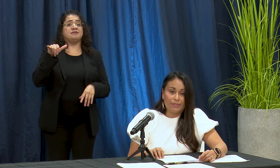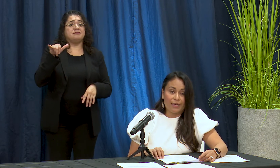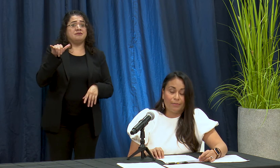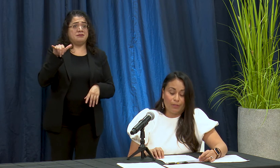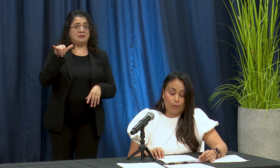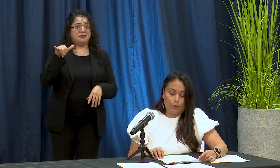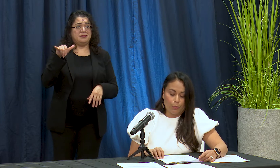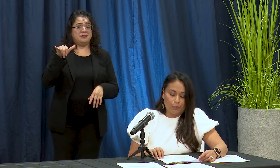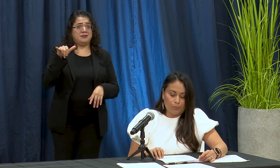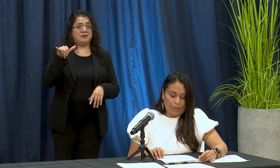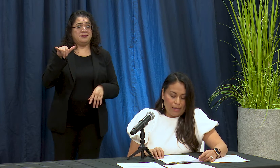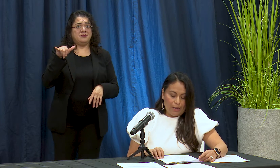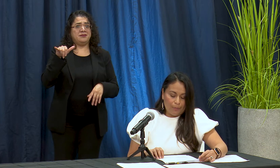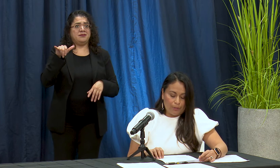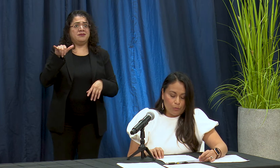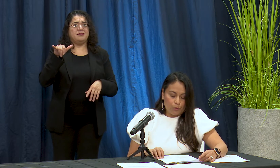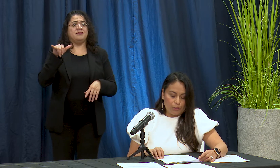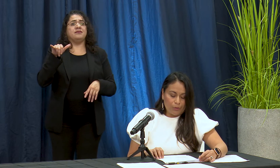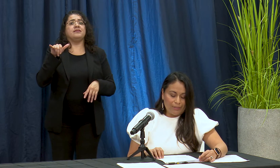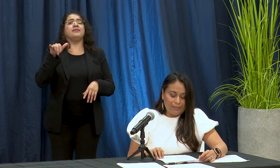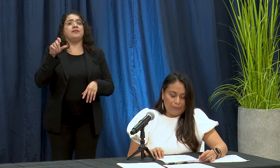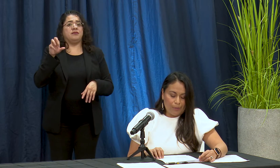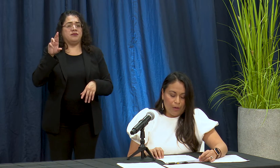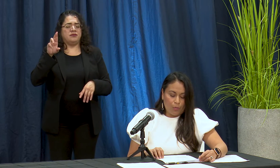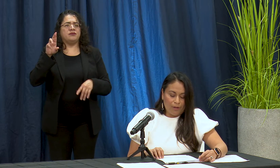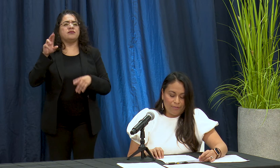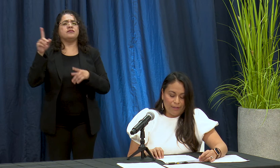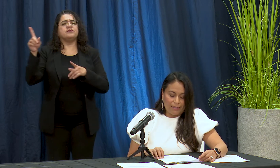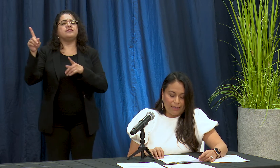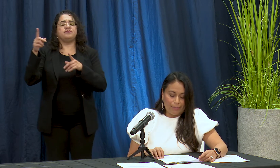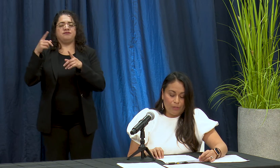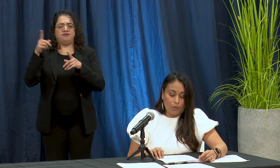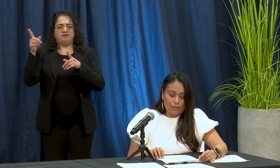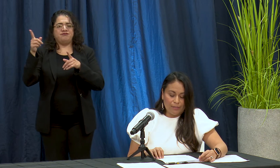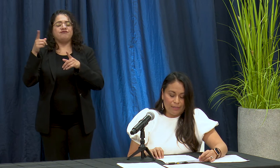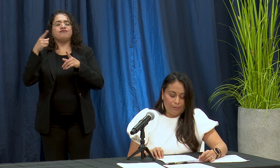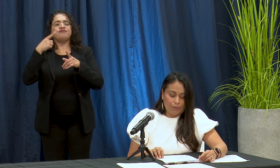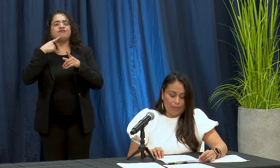fiscal venti you know el presupuesto anticipate all today millones davido a